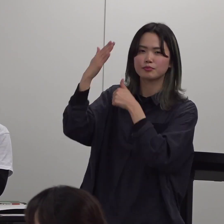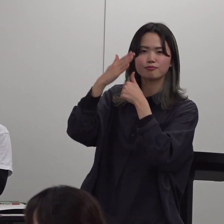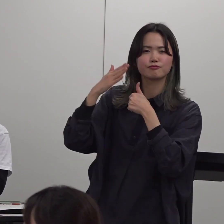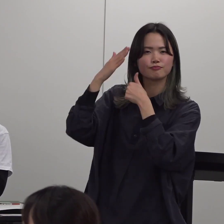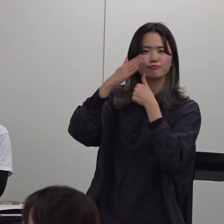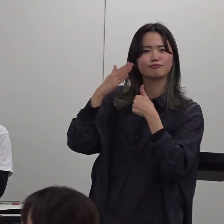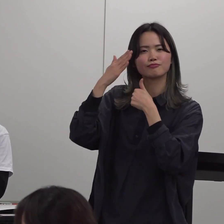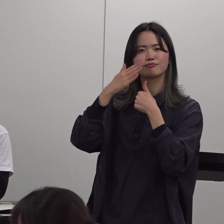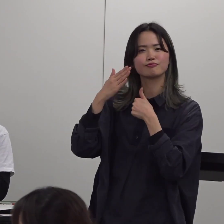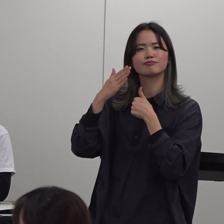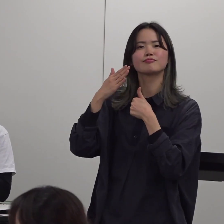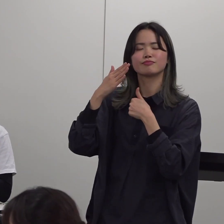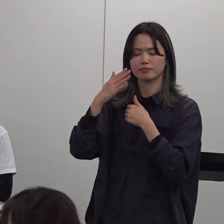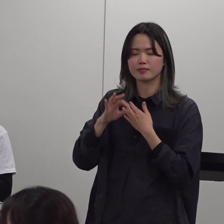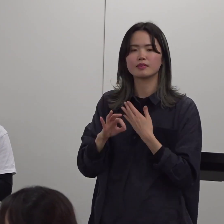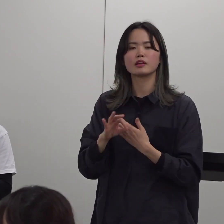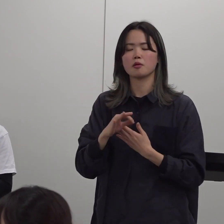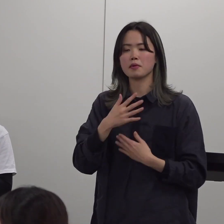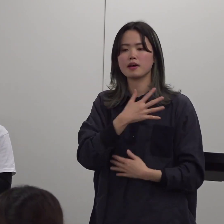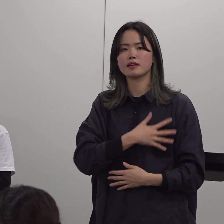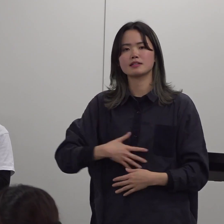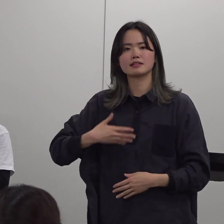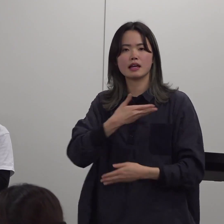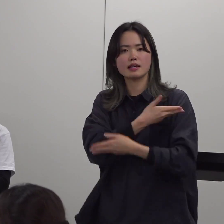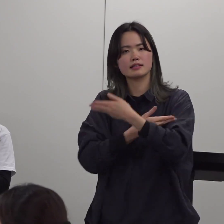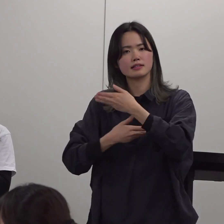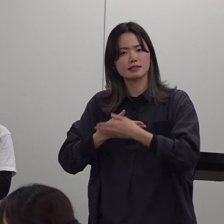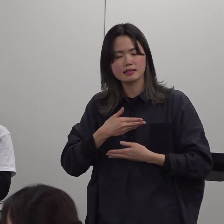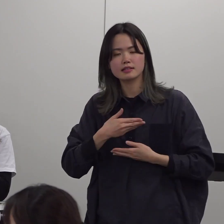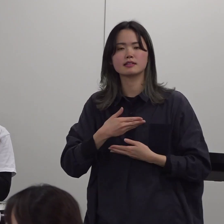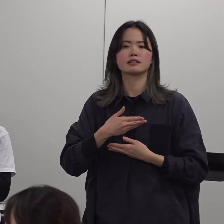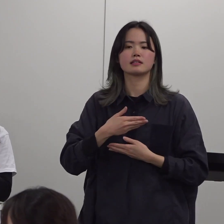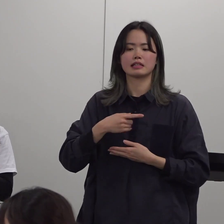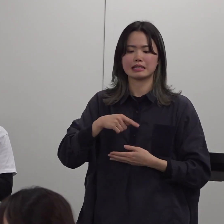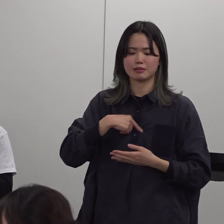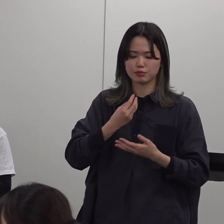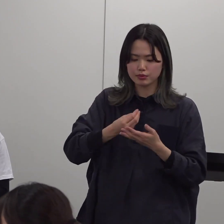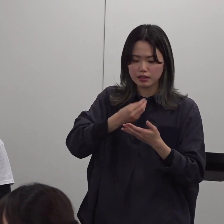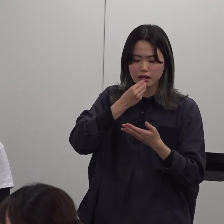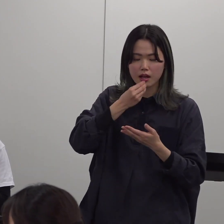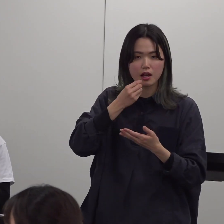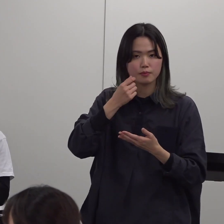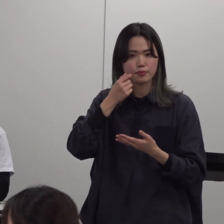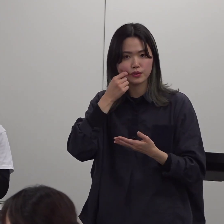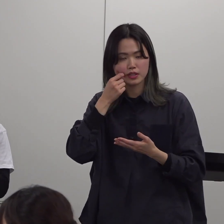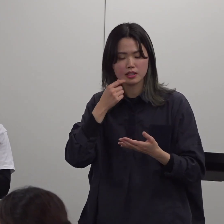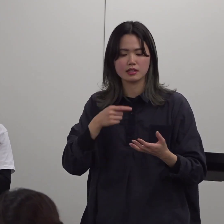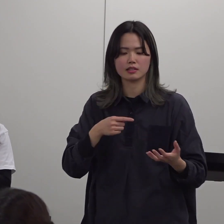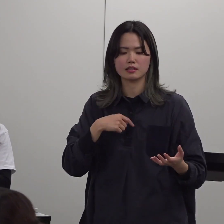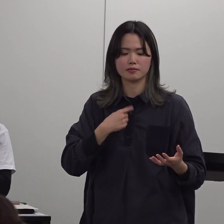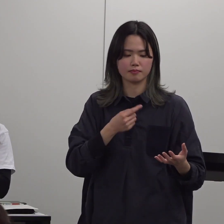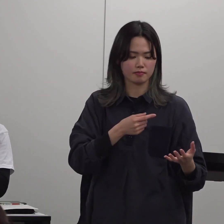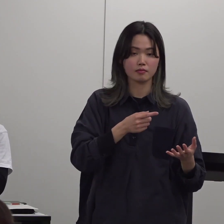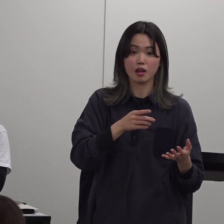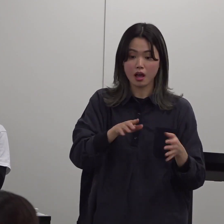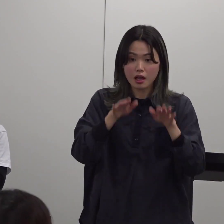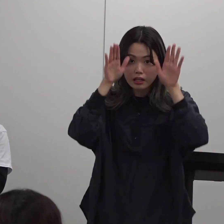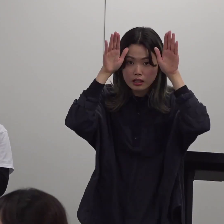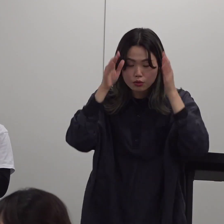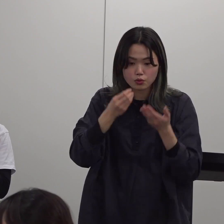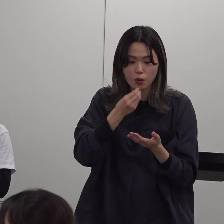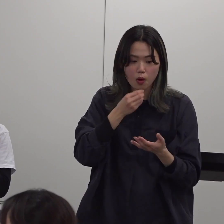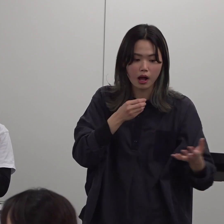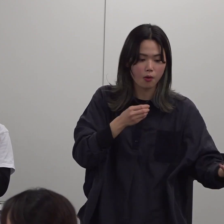例えばですね肢体不自由があってご自身でご飯を器に入れておくという行為が難しい場合ありますよね